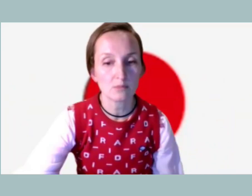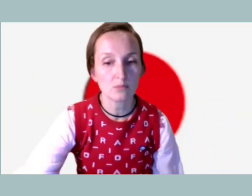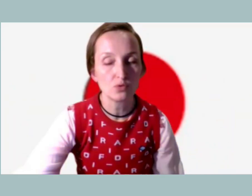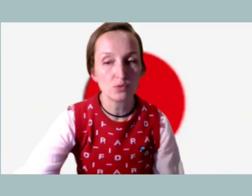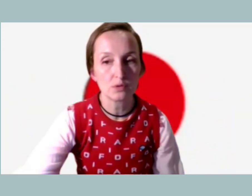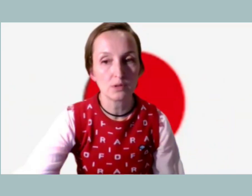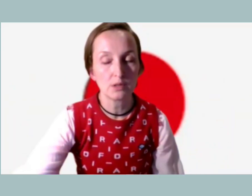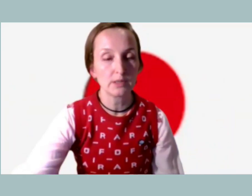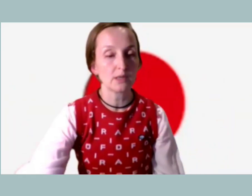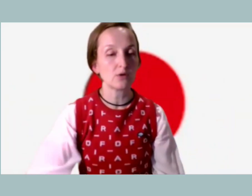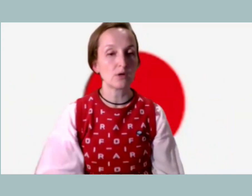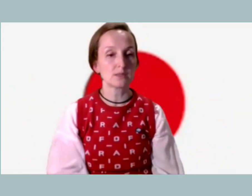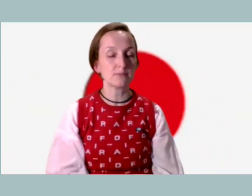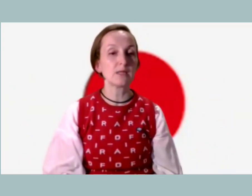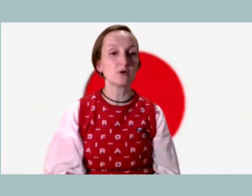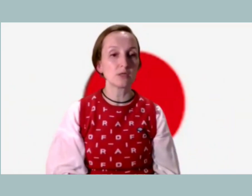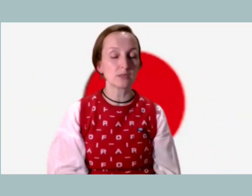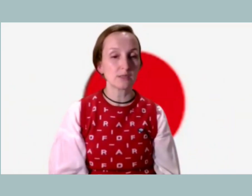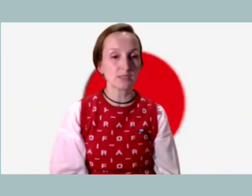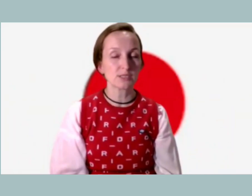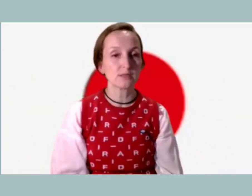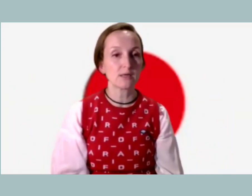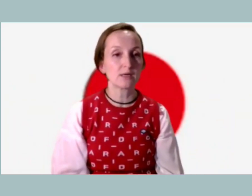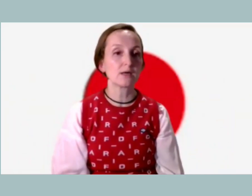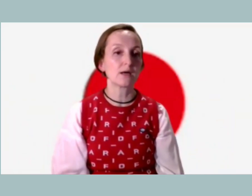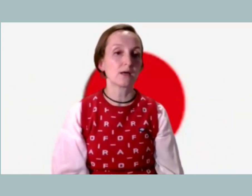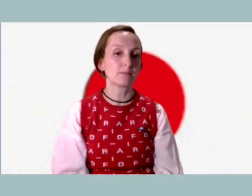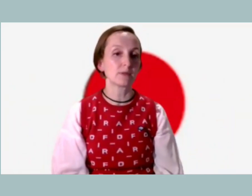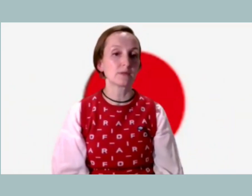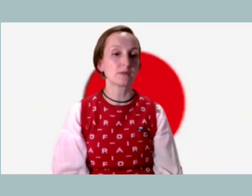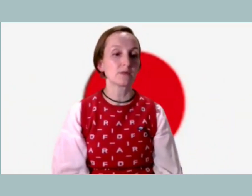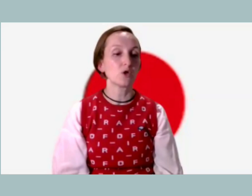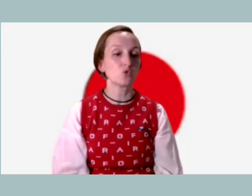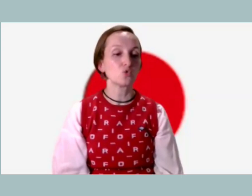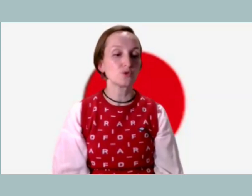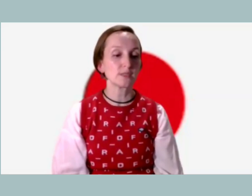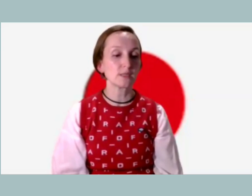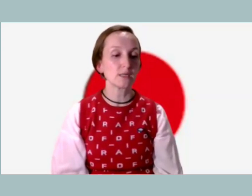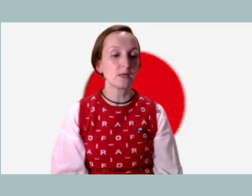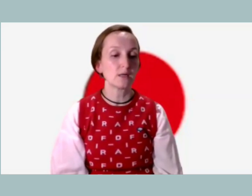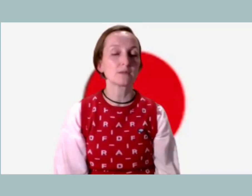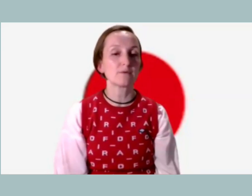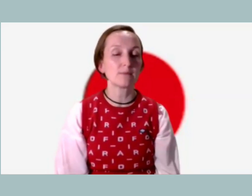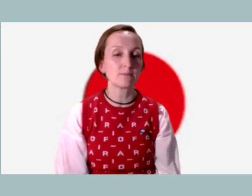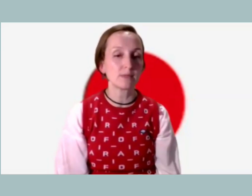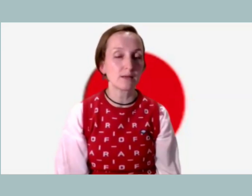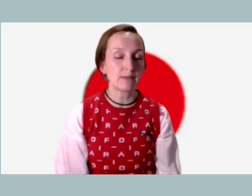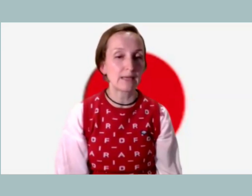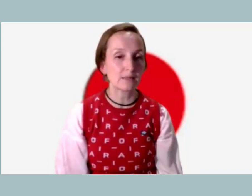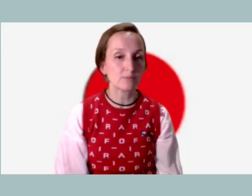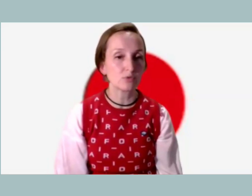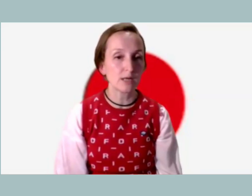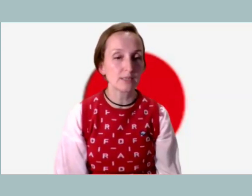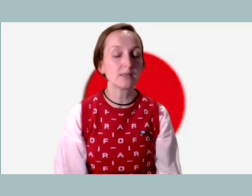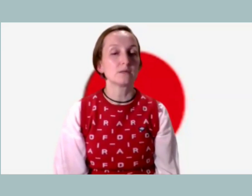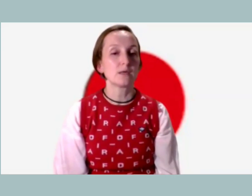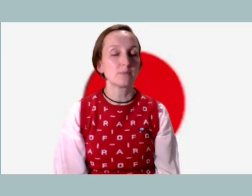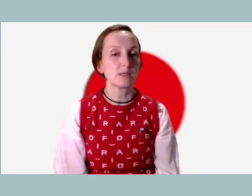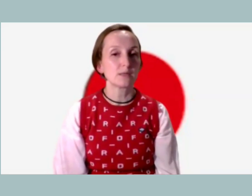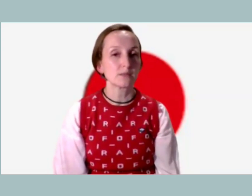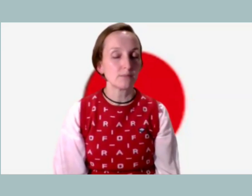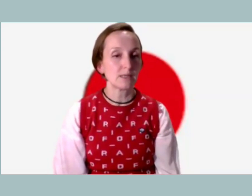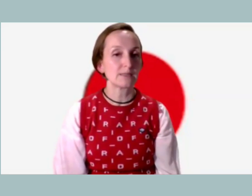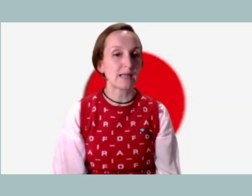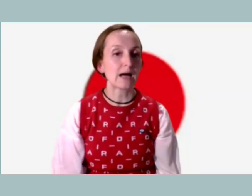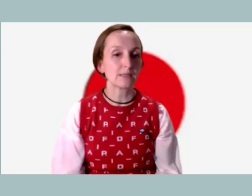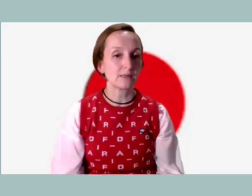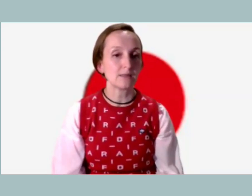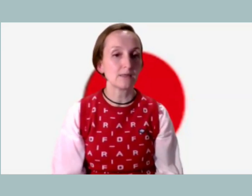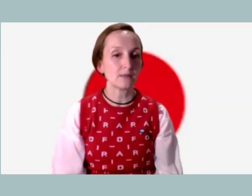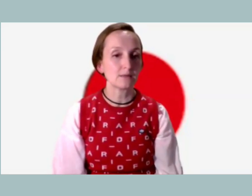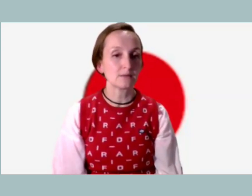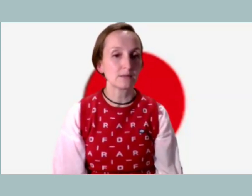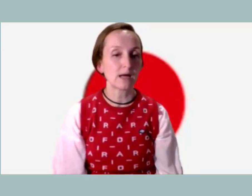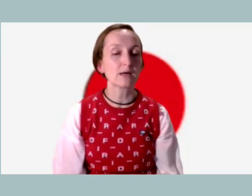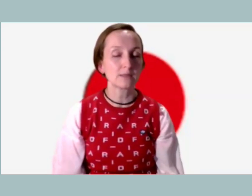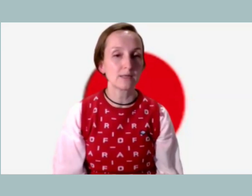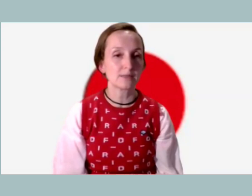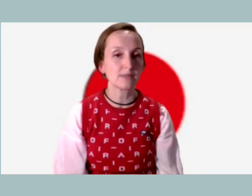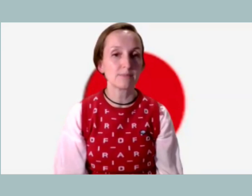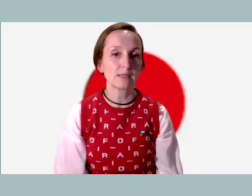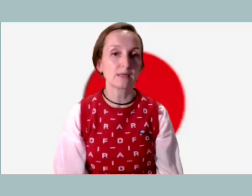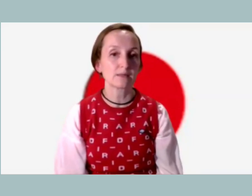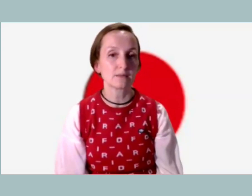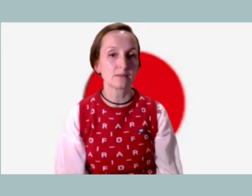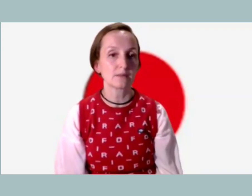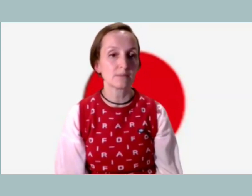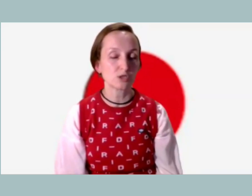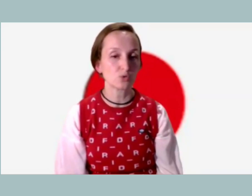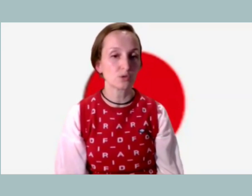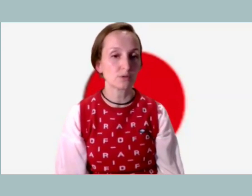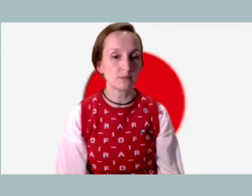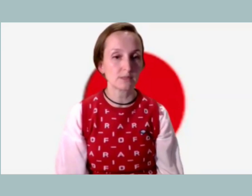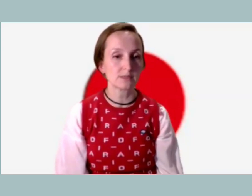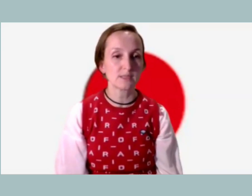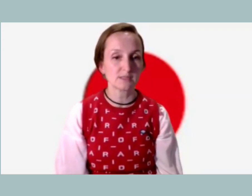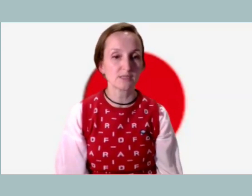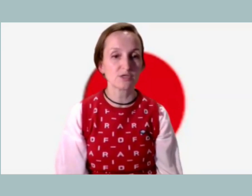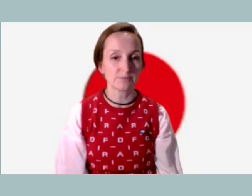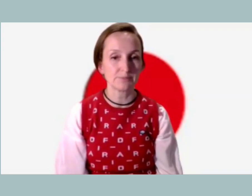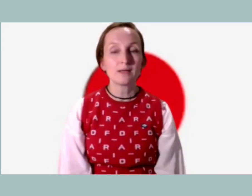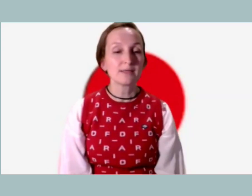Renho hanım 56 yaşında ve Tayvanla ilgili konuda eleştirisel yaklaşımı olan siyasetçi.